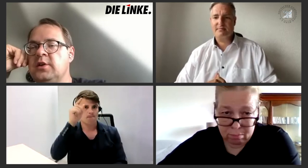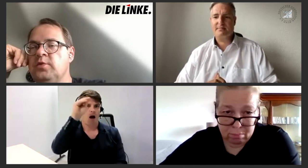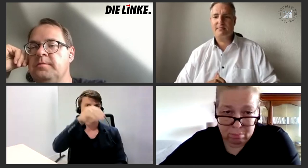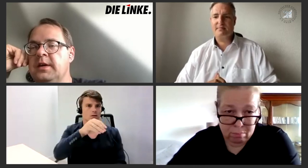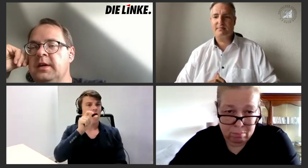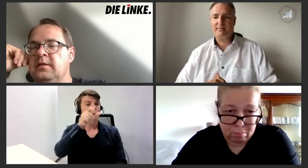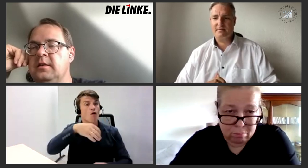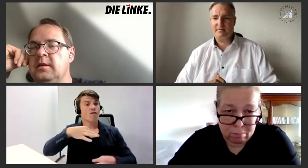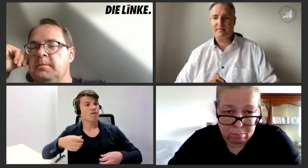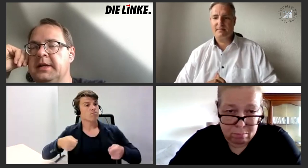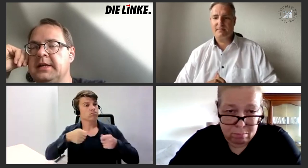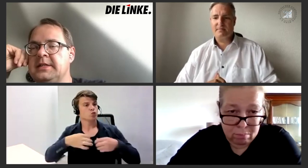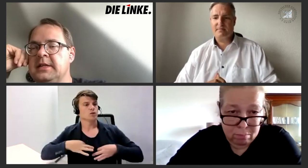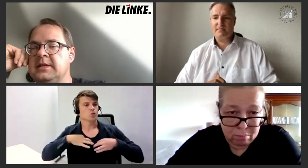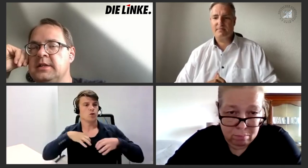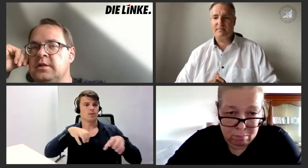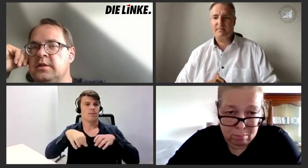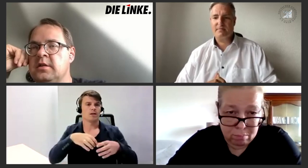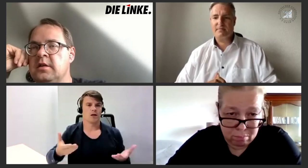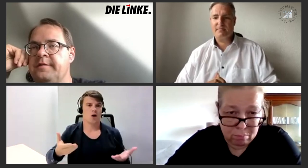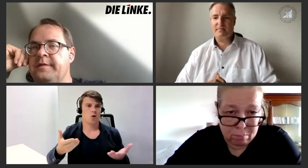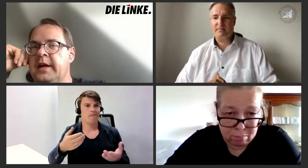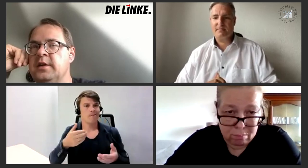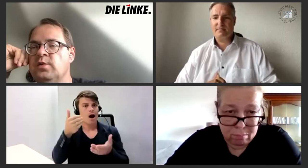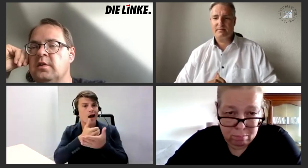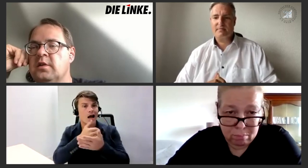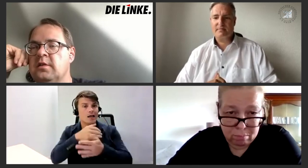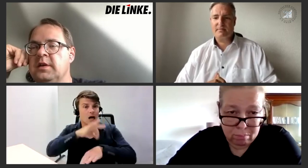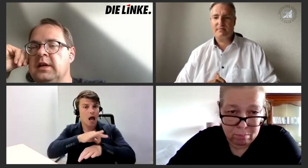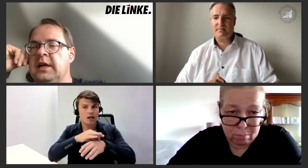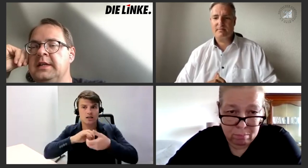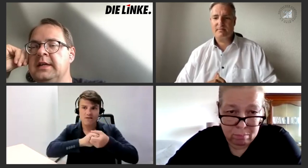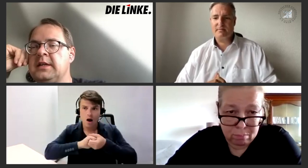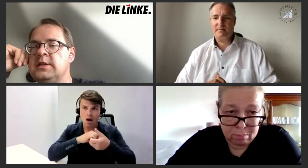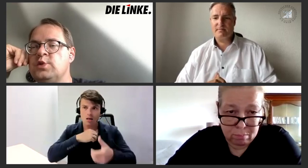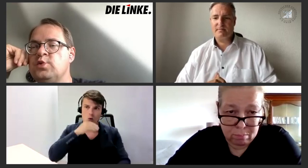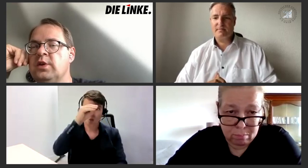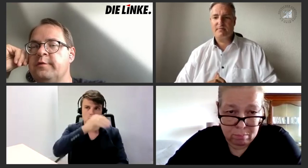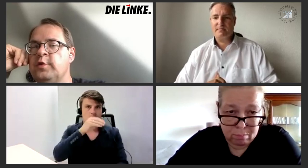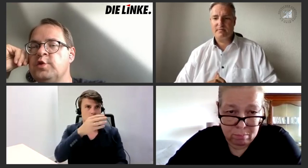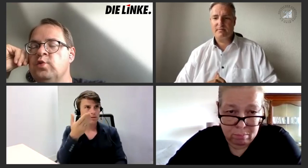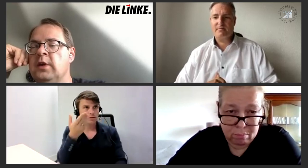dem Bundesgesundheitsministerium, weil bei der kassenärztlichen Vereinigung wir keinen